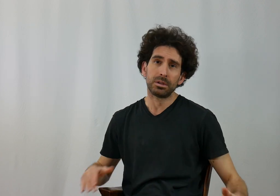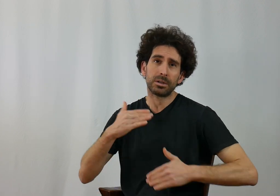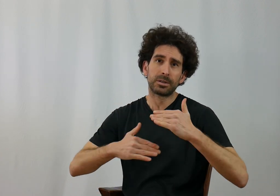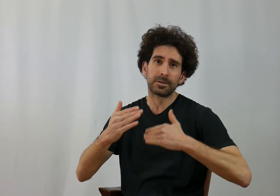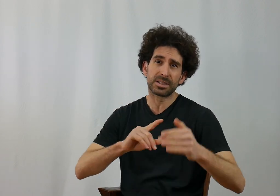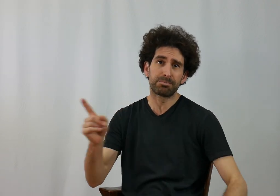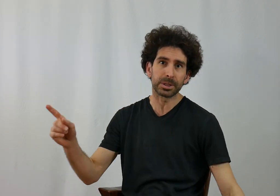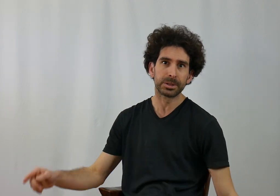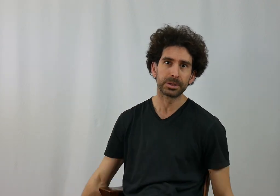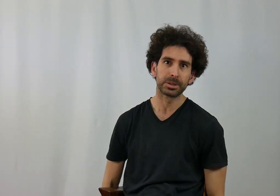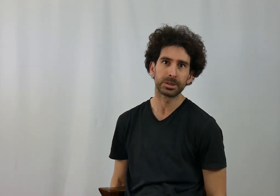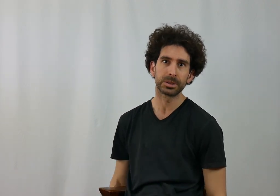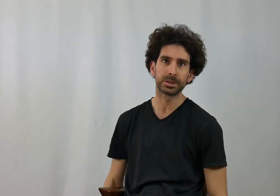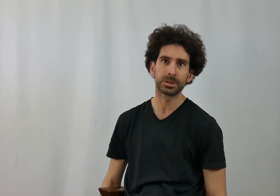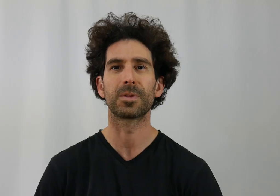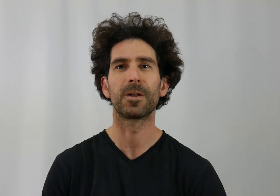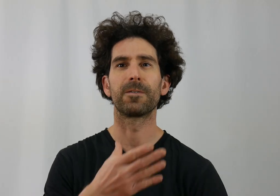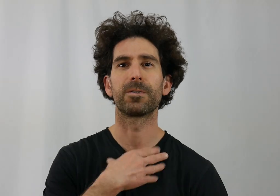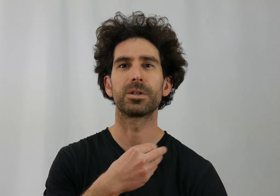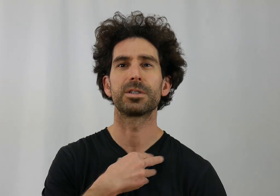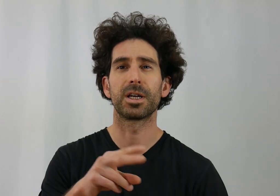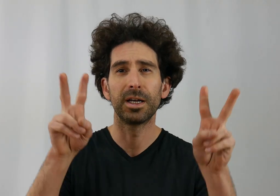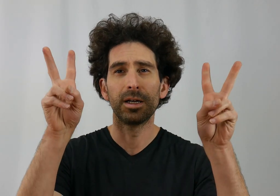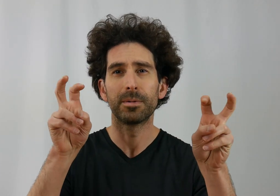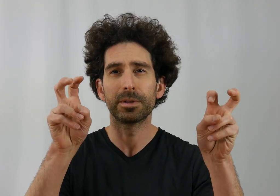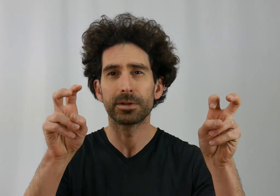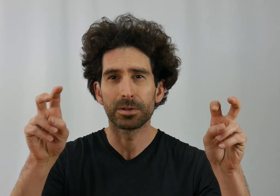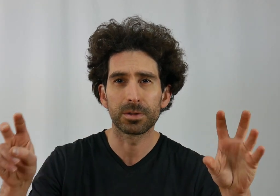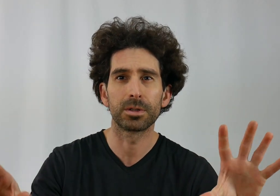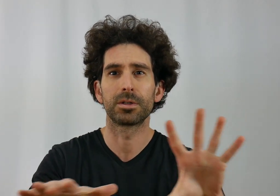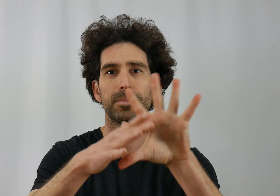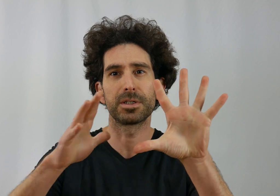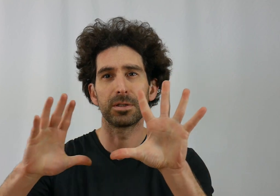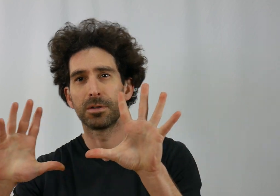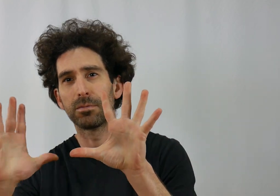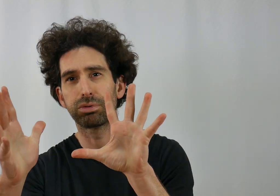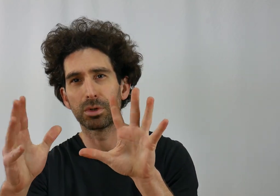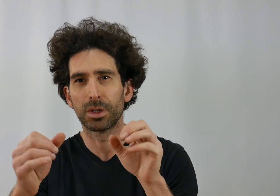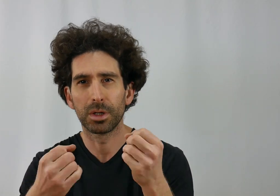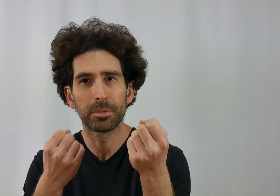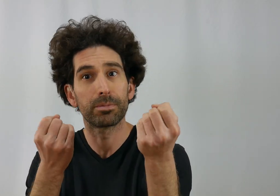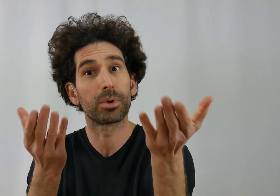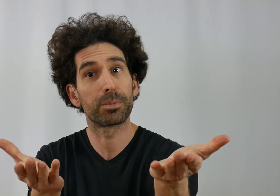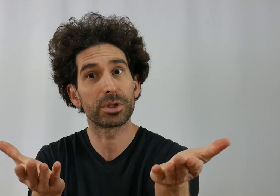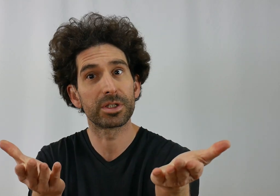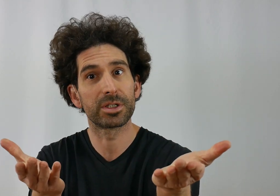On n'avance pas. Voici ma proposition d'expression imagée en LSF.